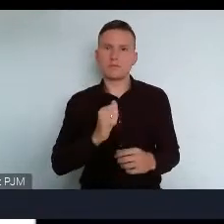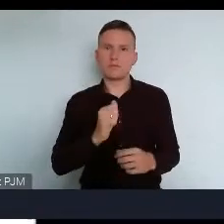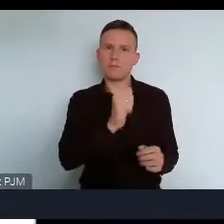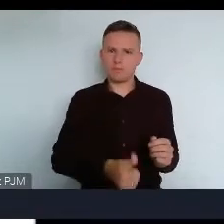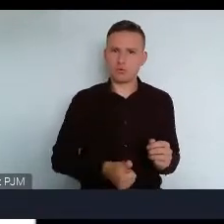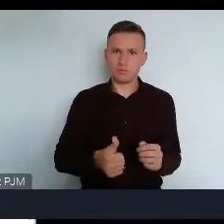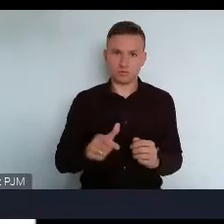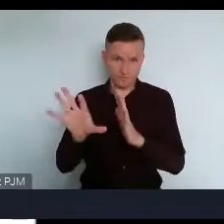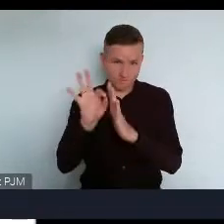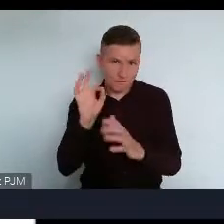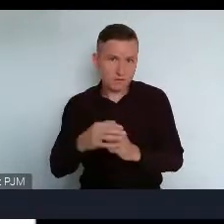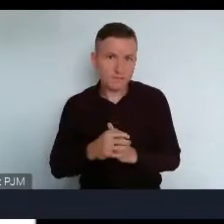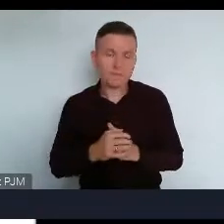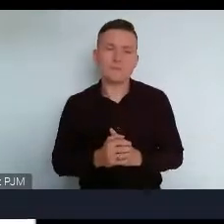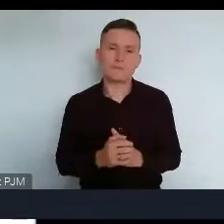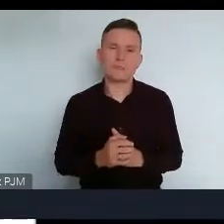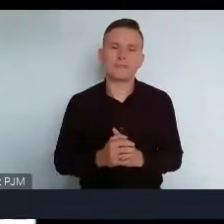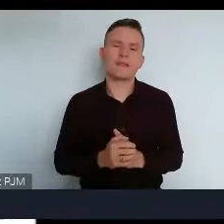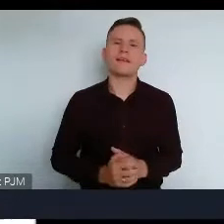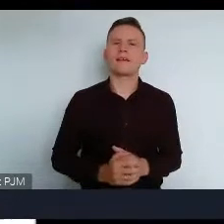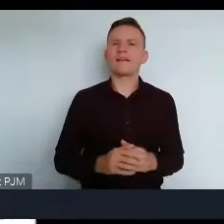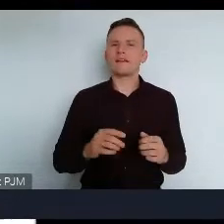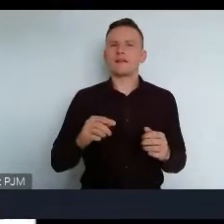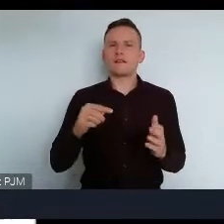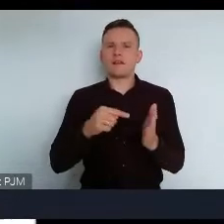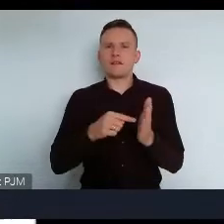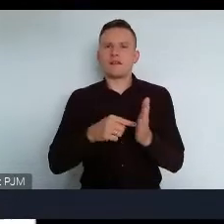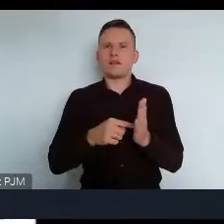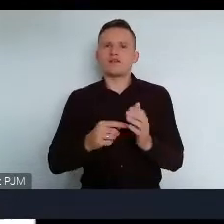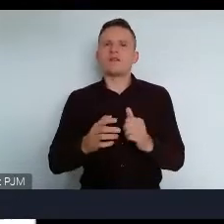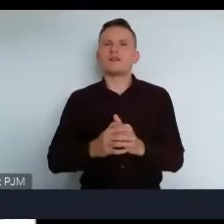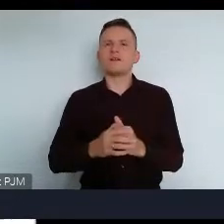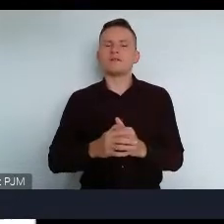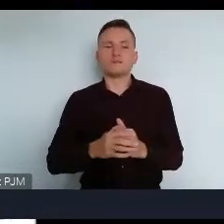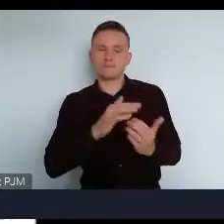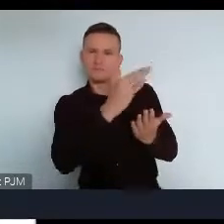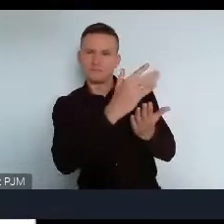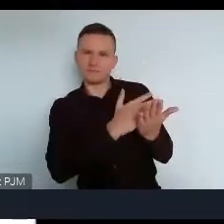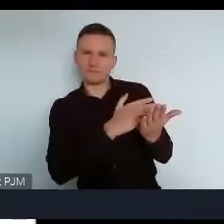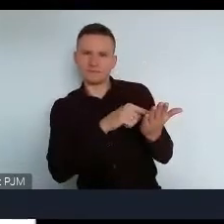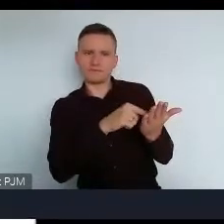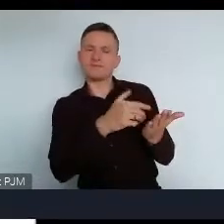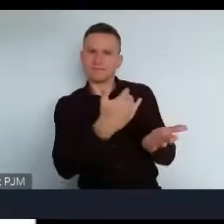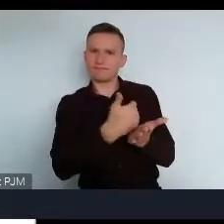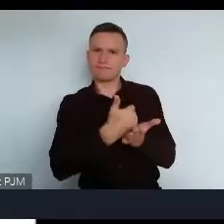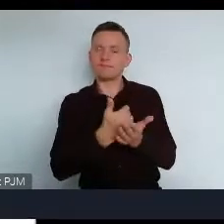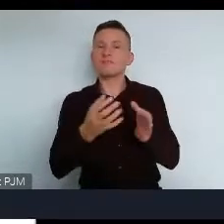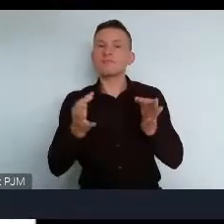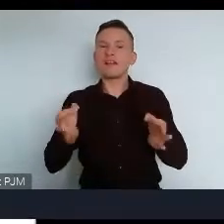Na pierwszy rzut oka narzędzie Rama Odniesienia pokazało, że obecne ramy polityki, wdrożone działania i priorytety burmistrza